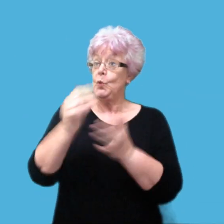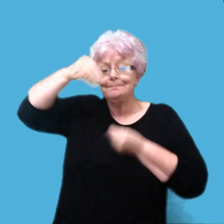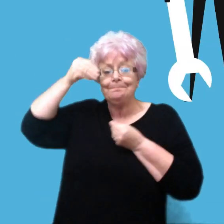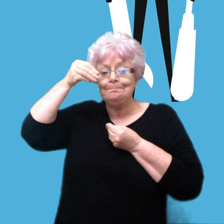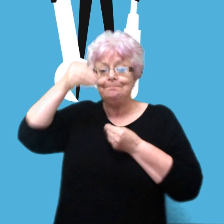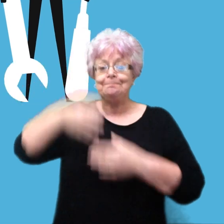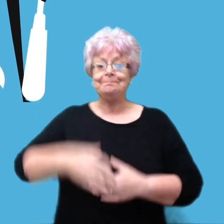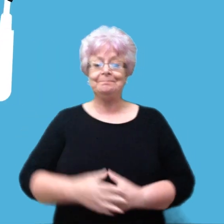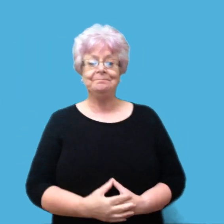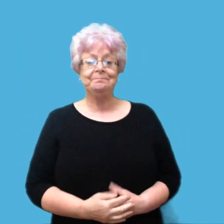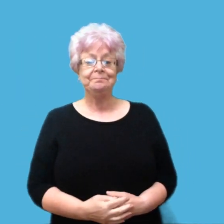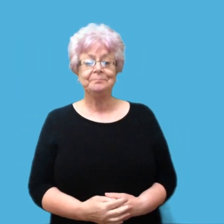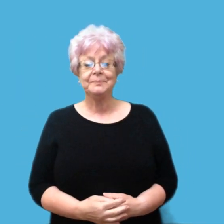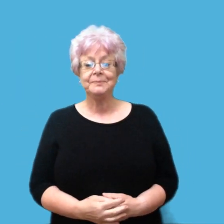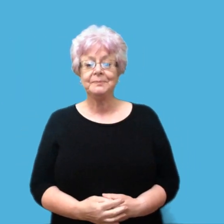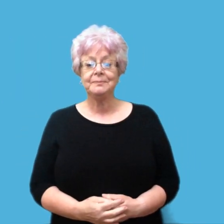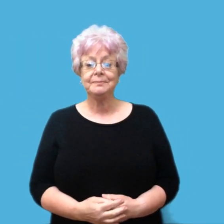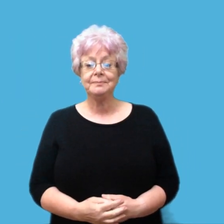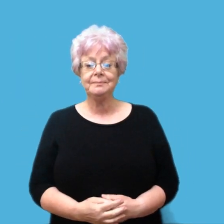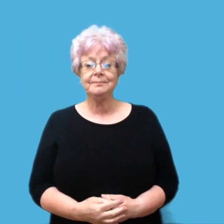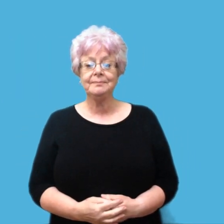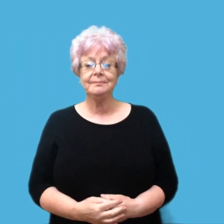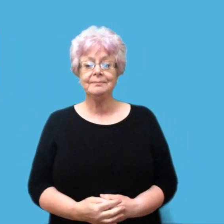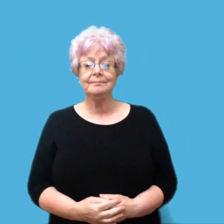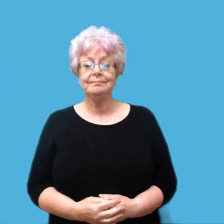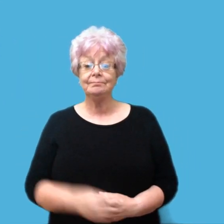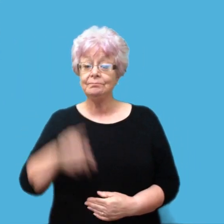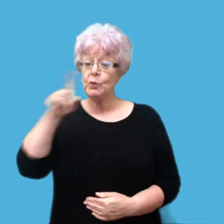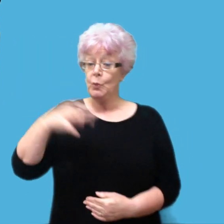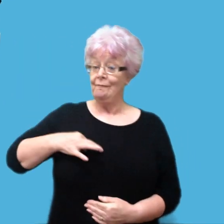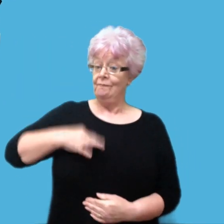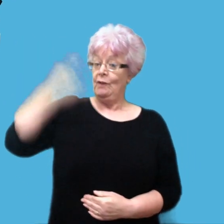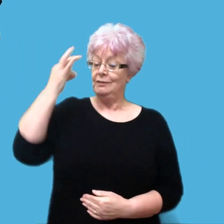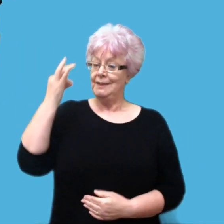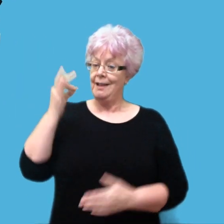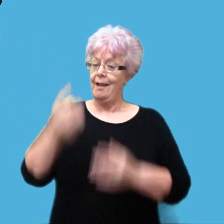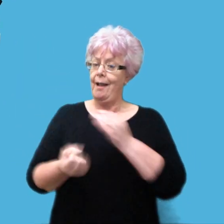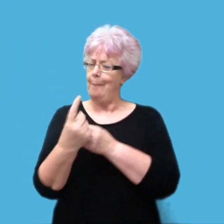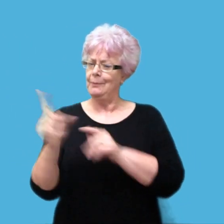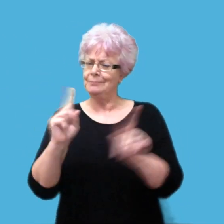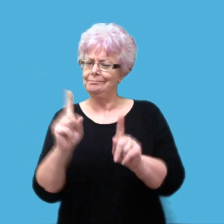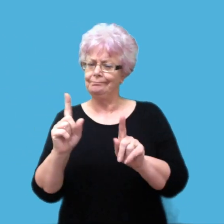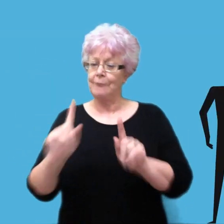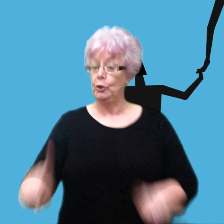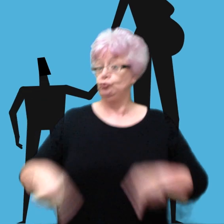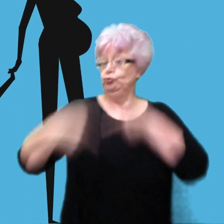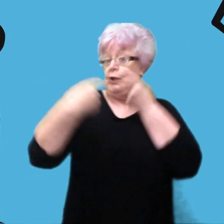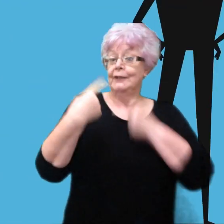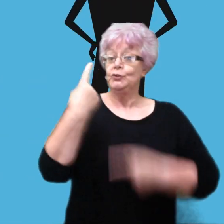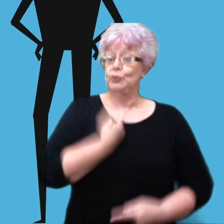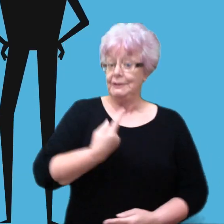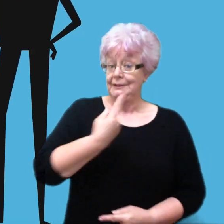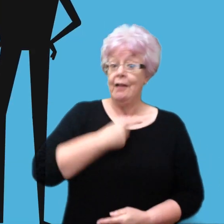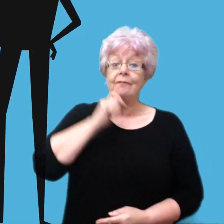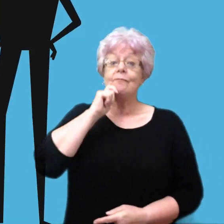Drwy wirfoddoli byddwch yn herio eich hun ac yn magu eich hyder. Ac os ydych chi'n ystyried newid gyrfa,